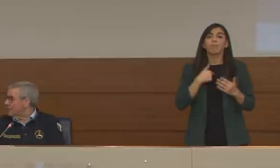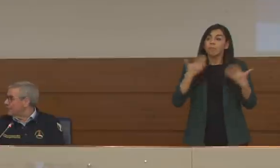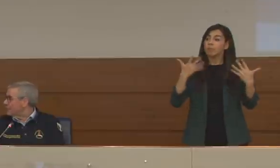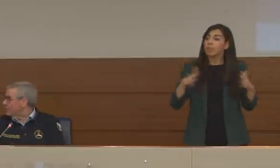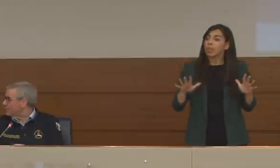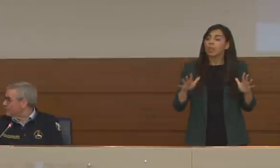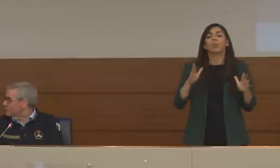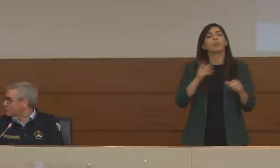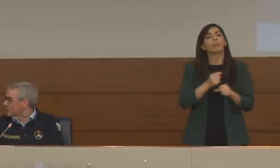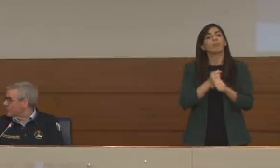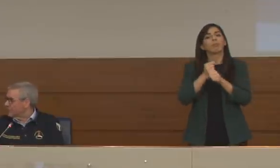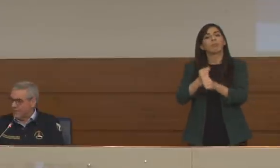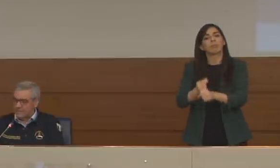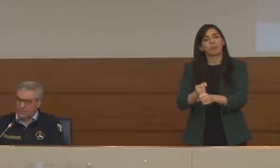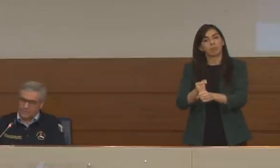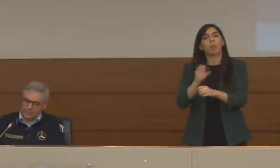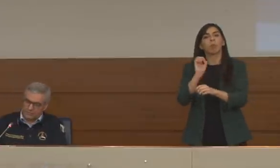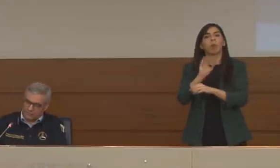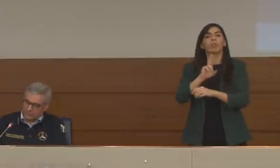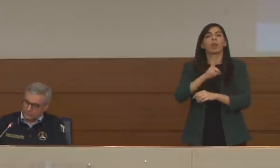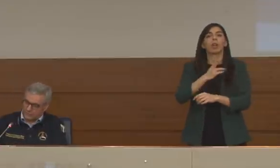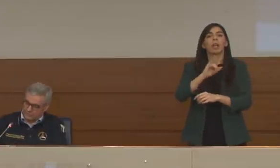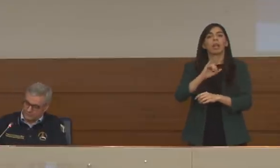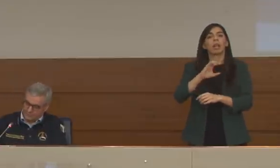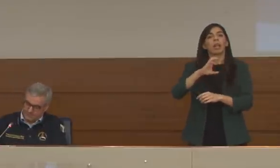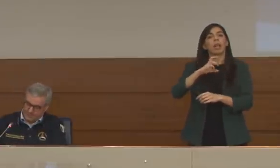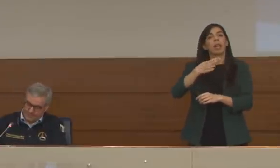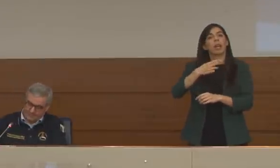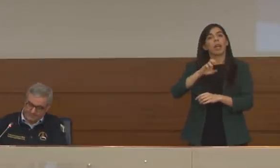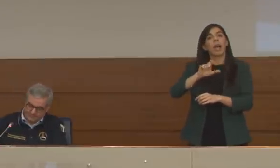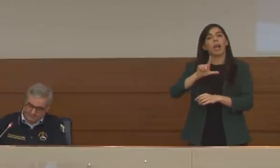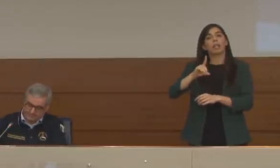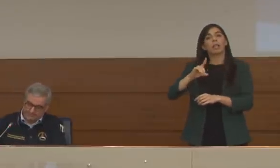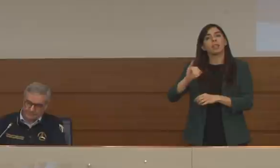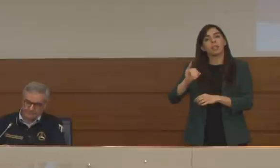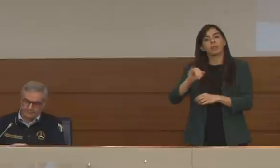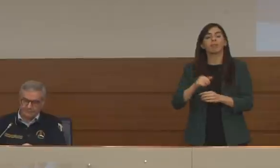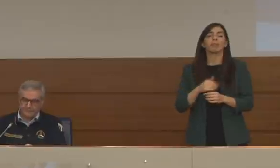Darei la parola Professore Richeldi. Prego Professore. Grazie al Dottor Borrelli.